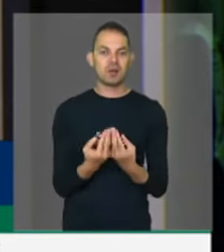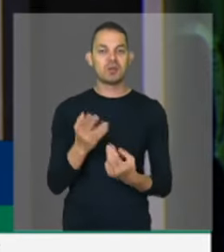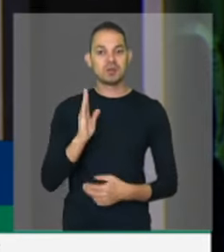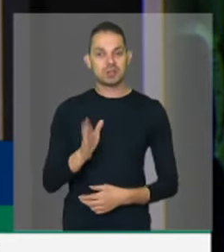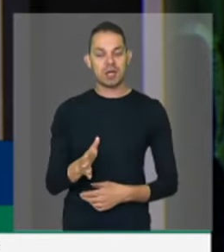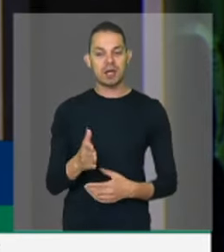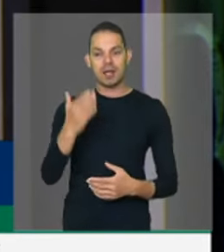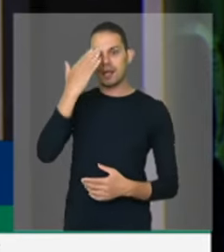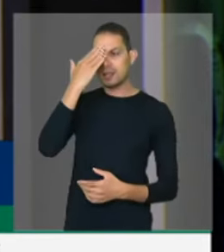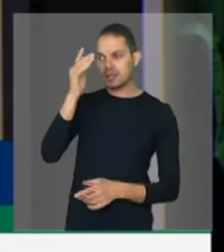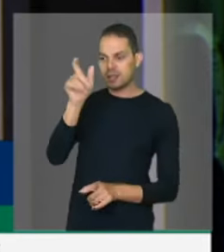EMENDA, EU VOU RETIRAR COM A PALAVRA DO RELATOR DE QUE JÁ